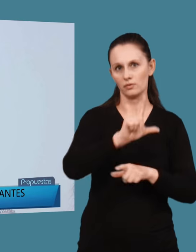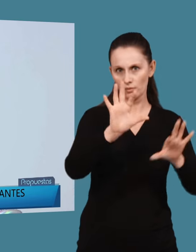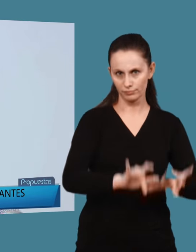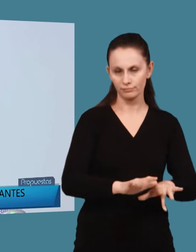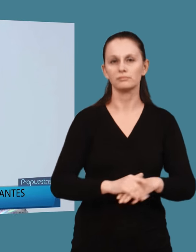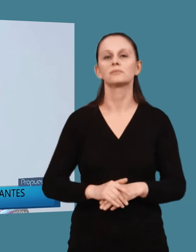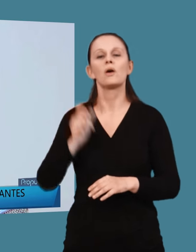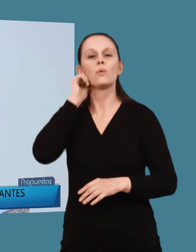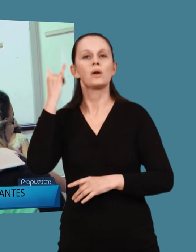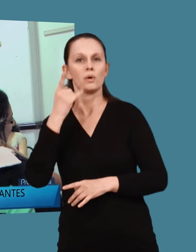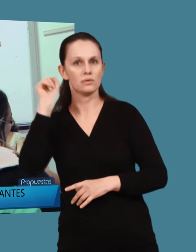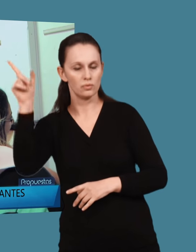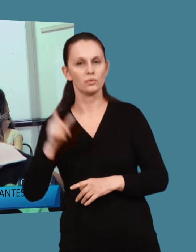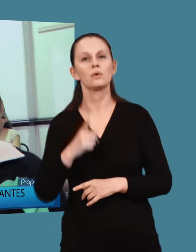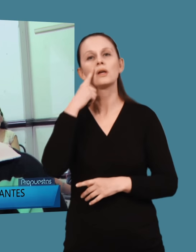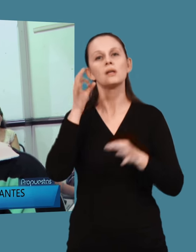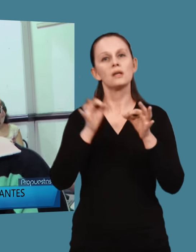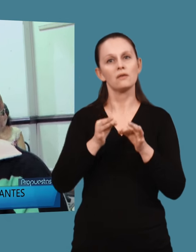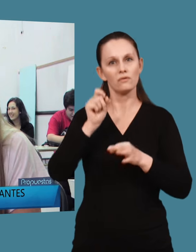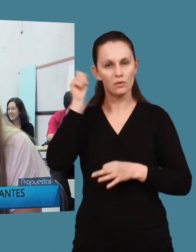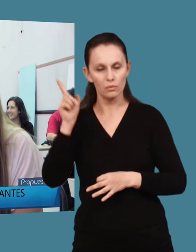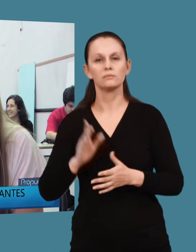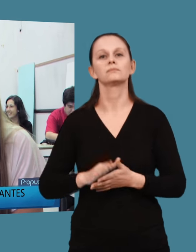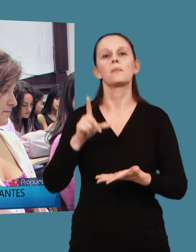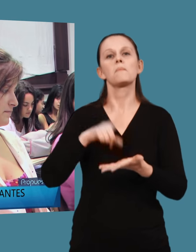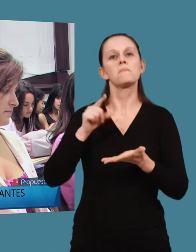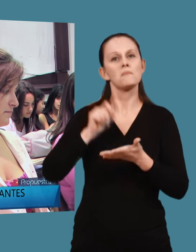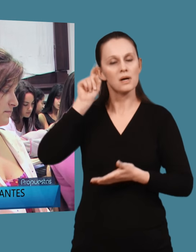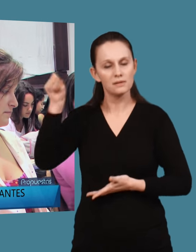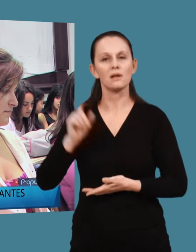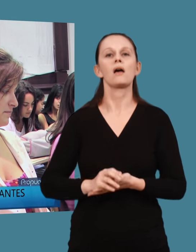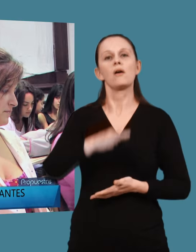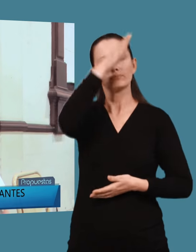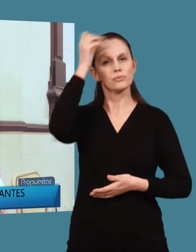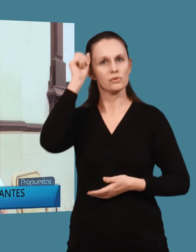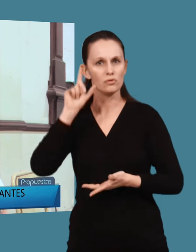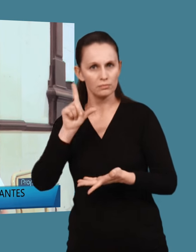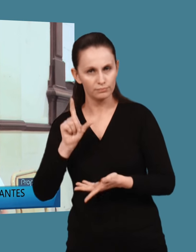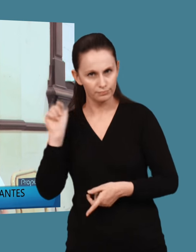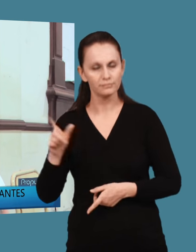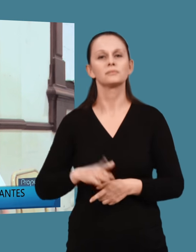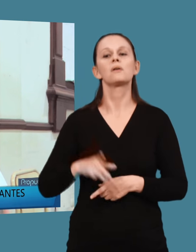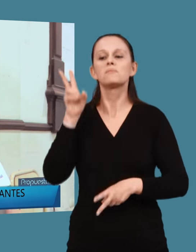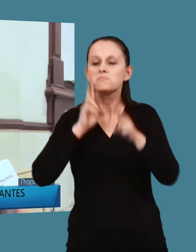Soy de Gualeguaychú. soy de Ibicuí. Soy de Maciá. Soy de Concepción del Uruguay Buscando diferentes carreras en Gualeguaychú,